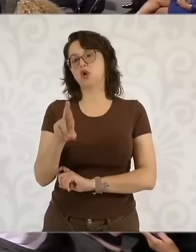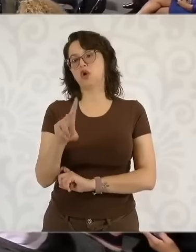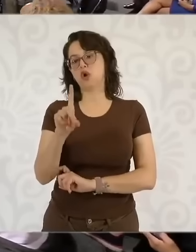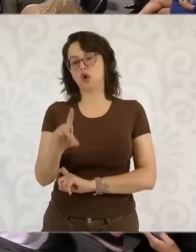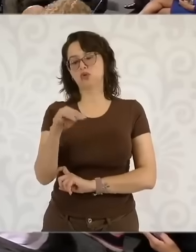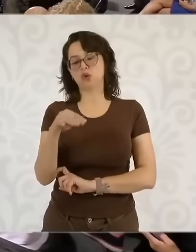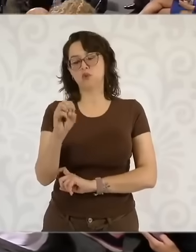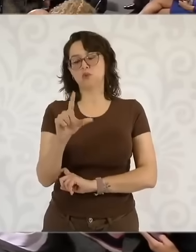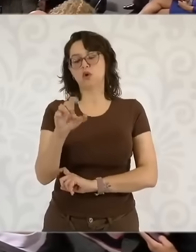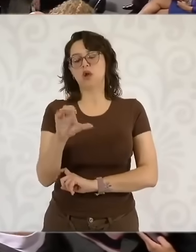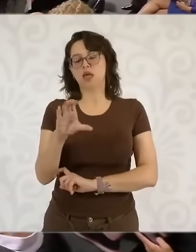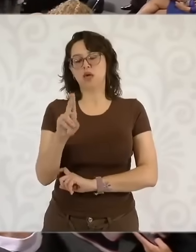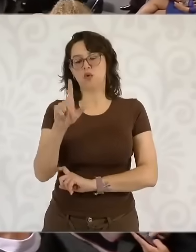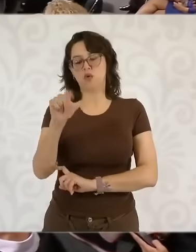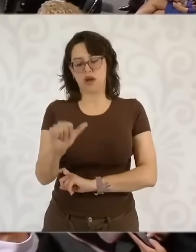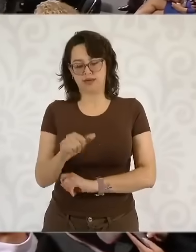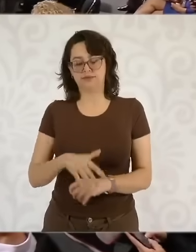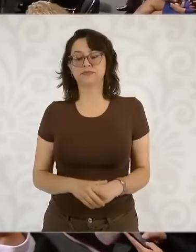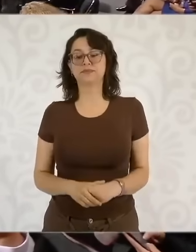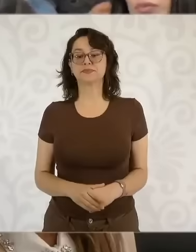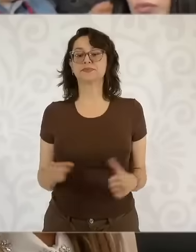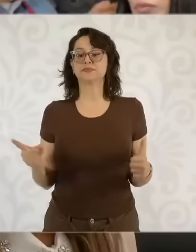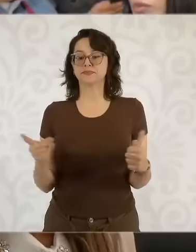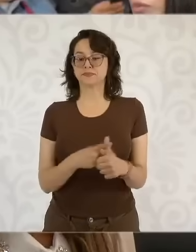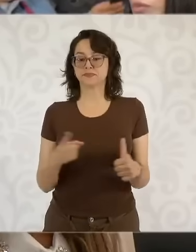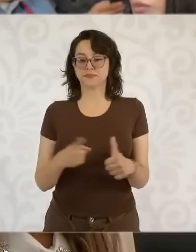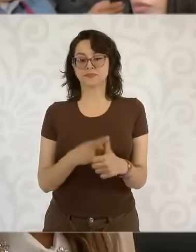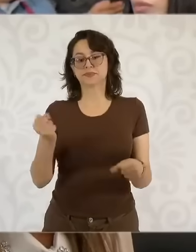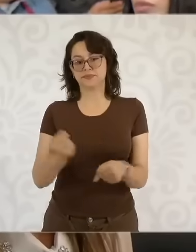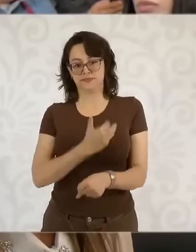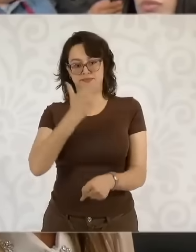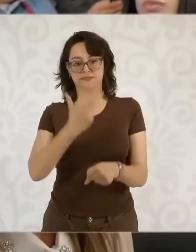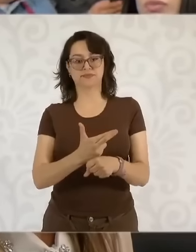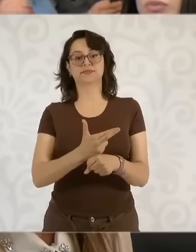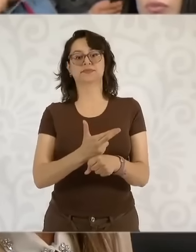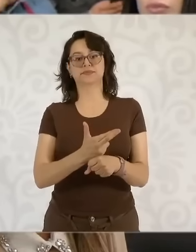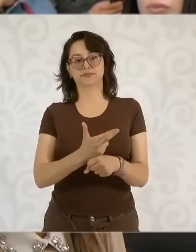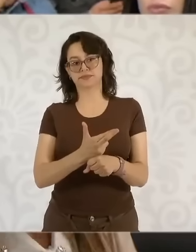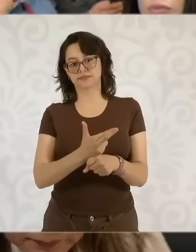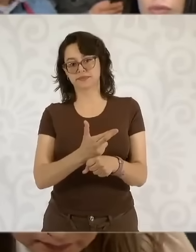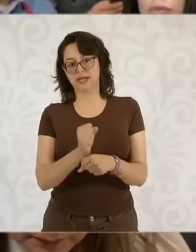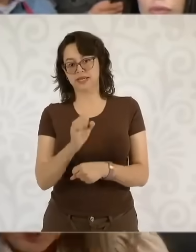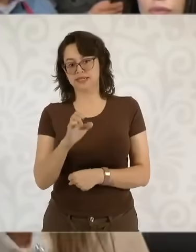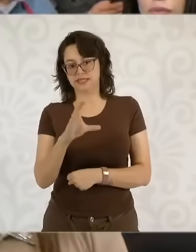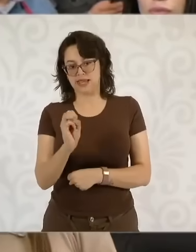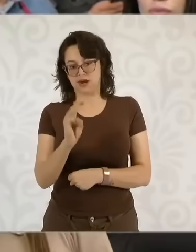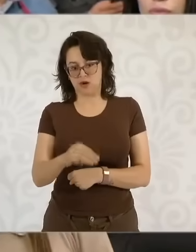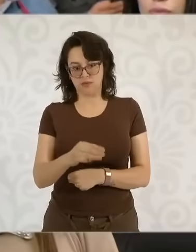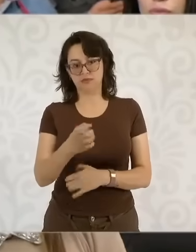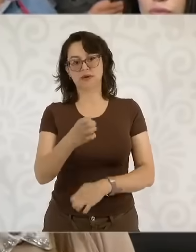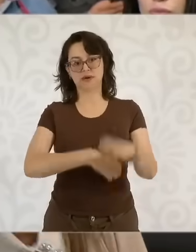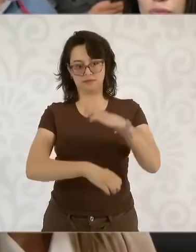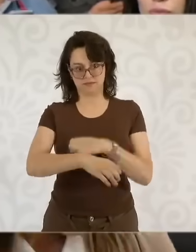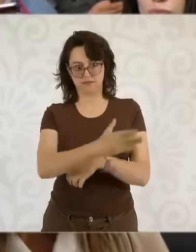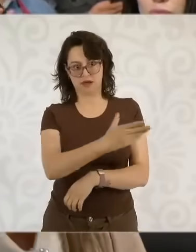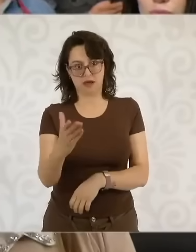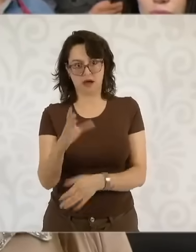al secretario de comercio a los empresarios por esta inversión esta confianza en nuestro país